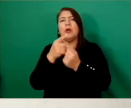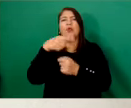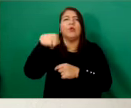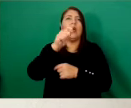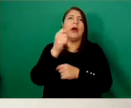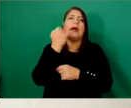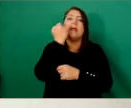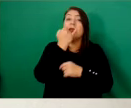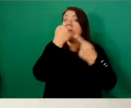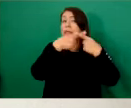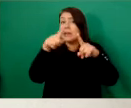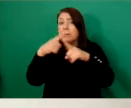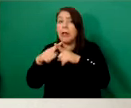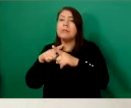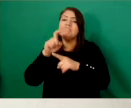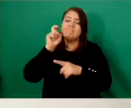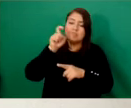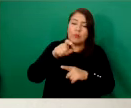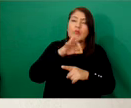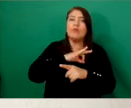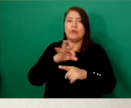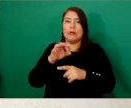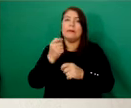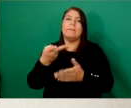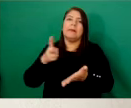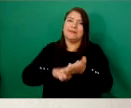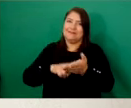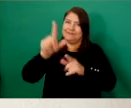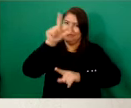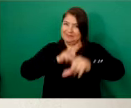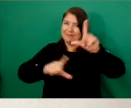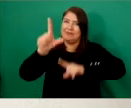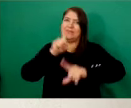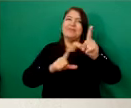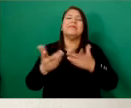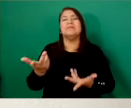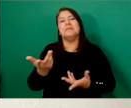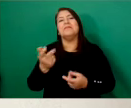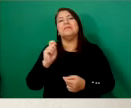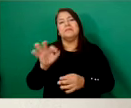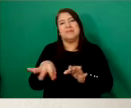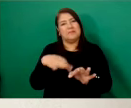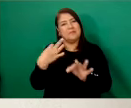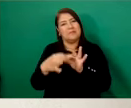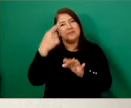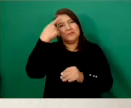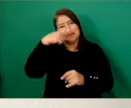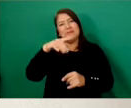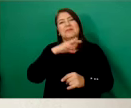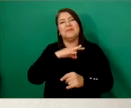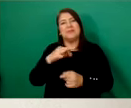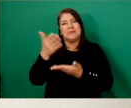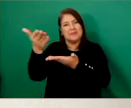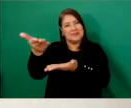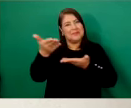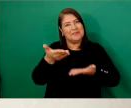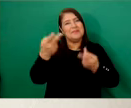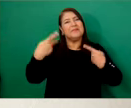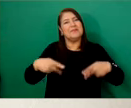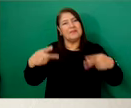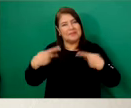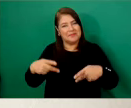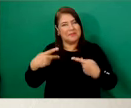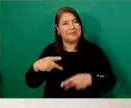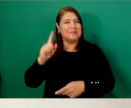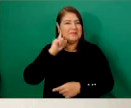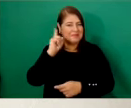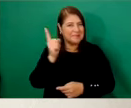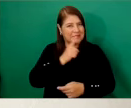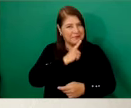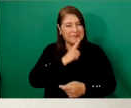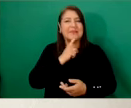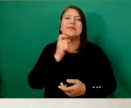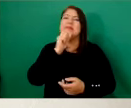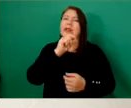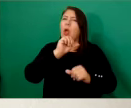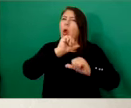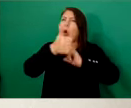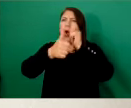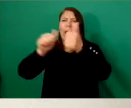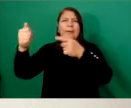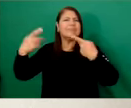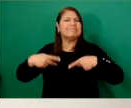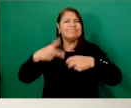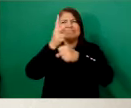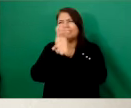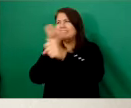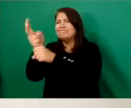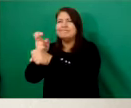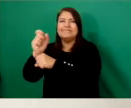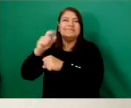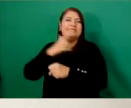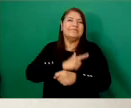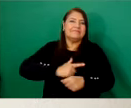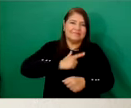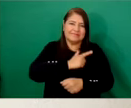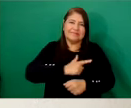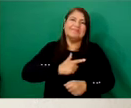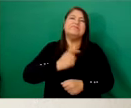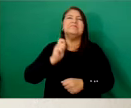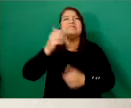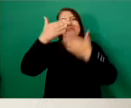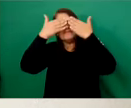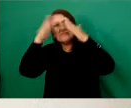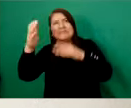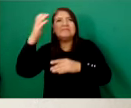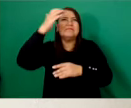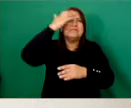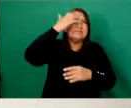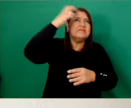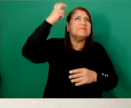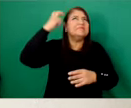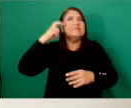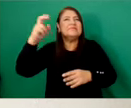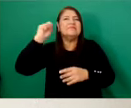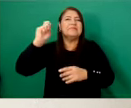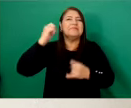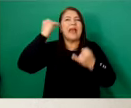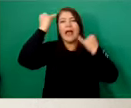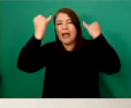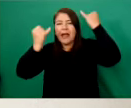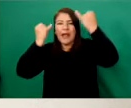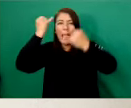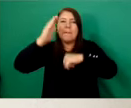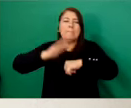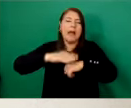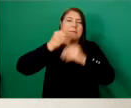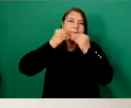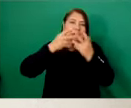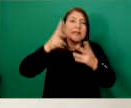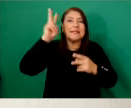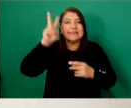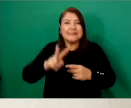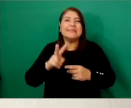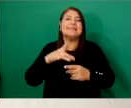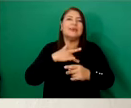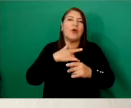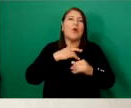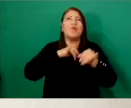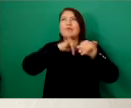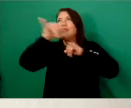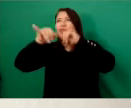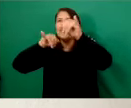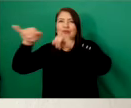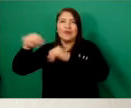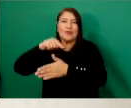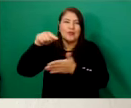y regálame un like y un review de tus comentarios pues con eso me ayudas muchísimo a subir